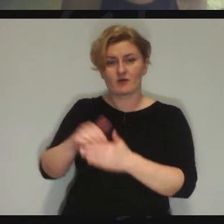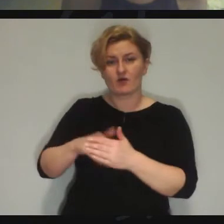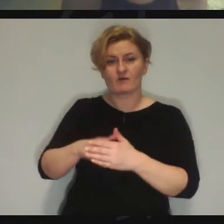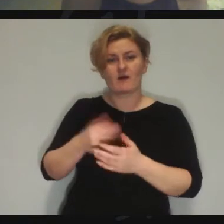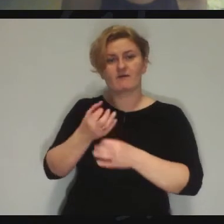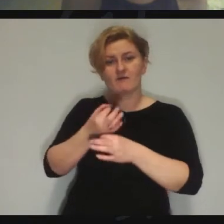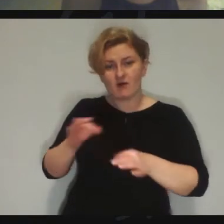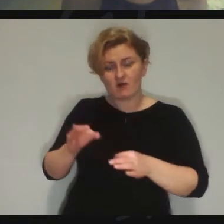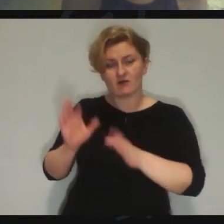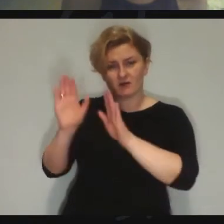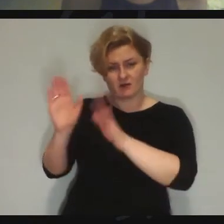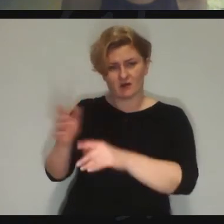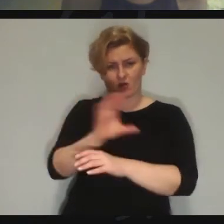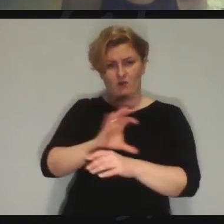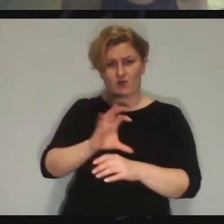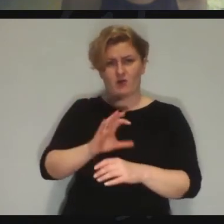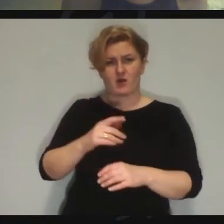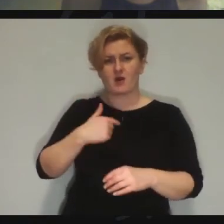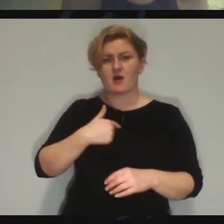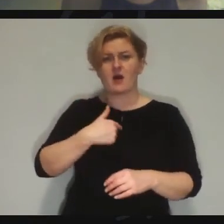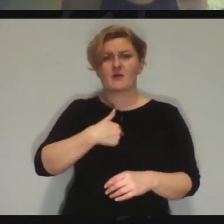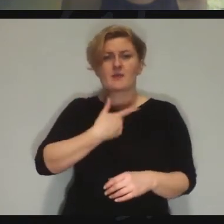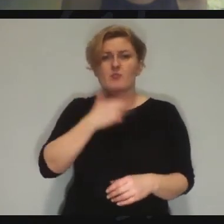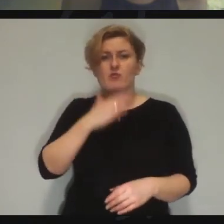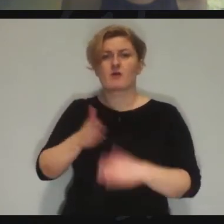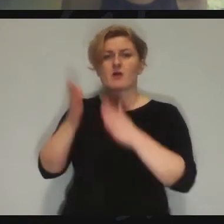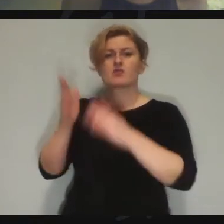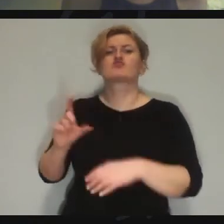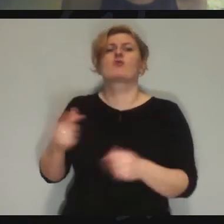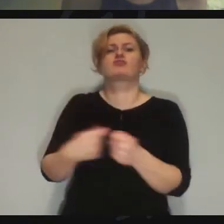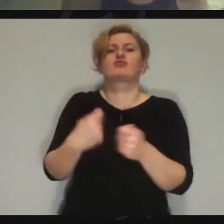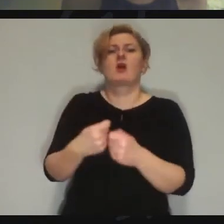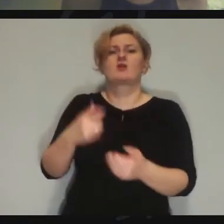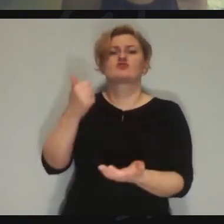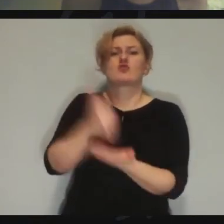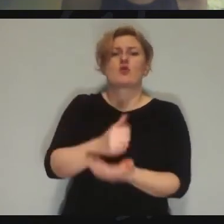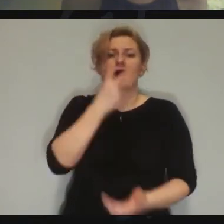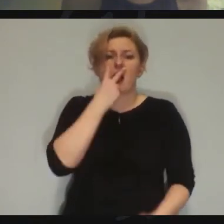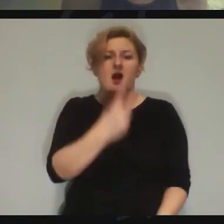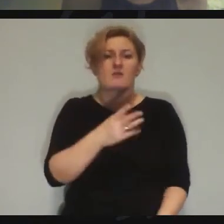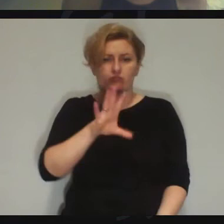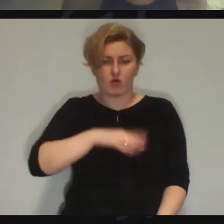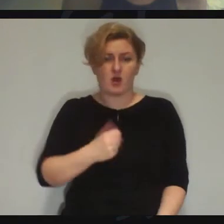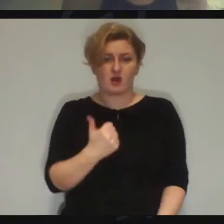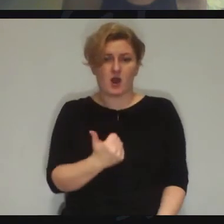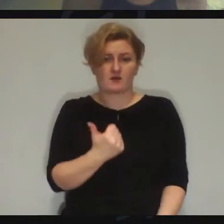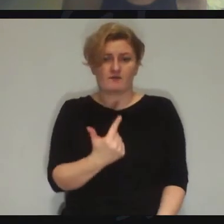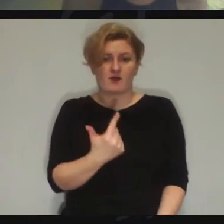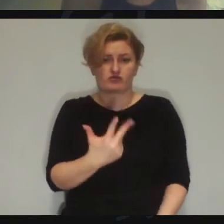Pogapi się trzy zajęcia, a na czwartych zaskoczy.